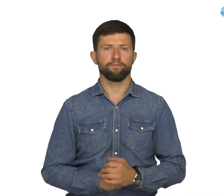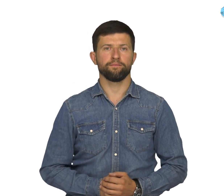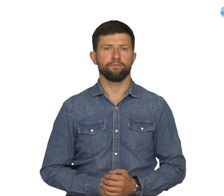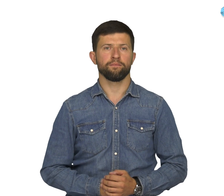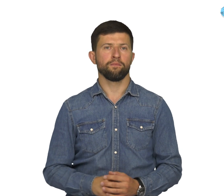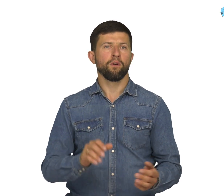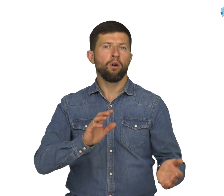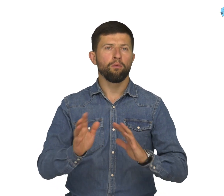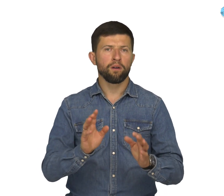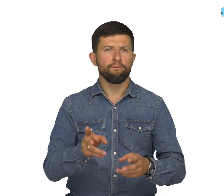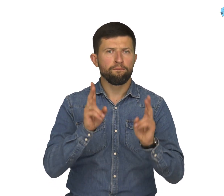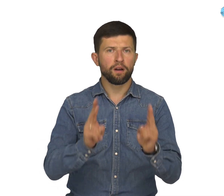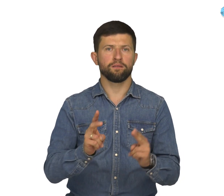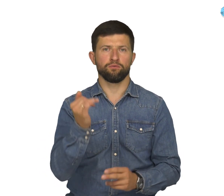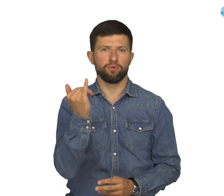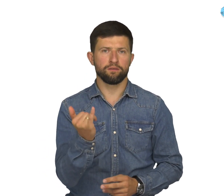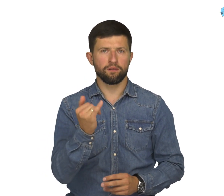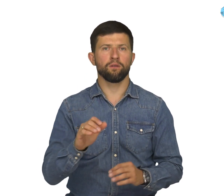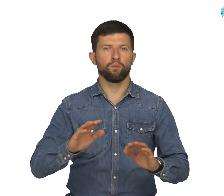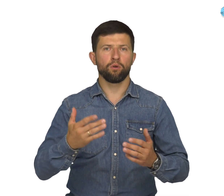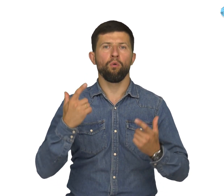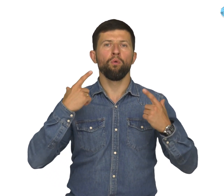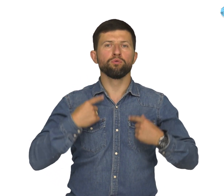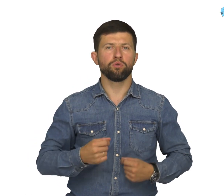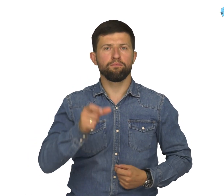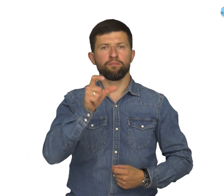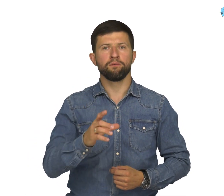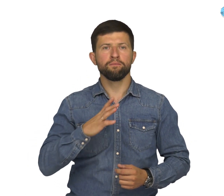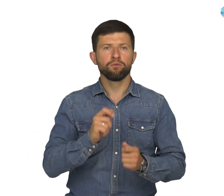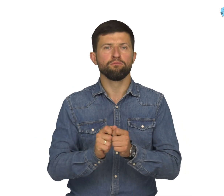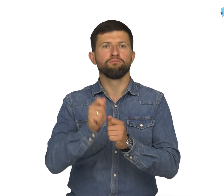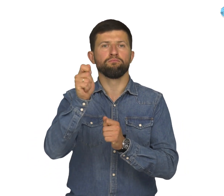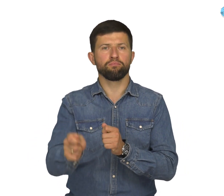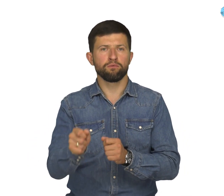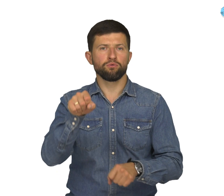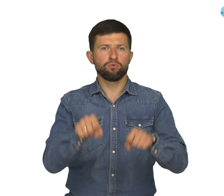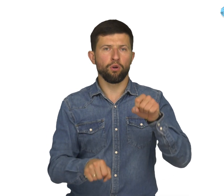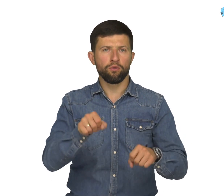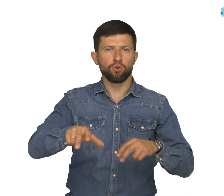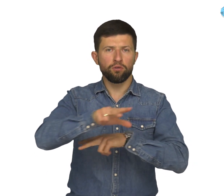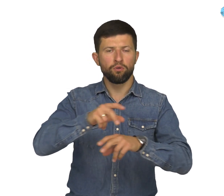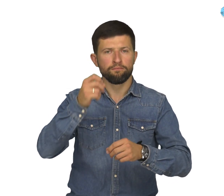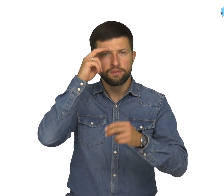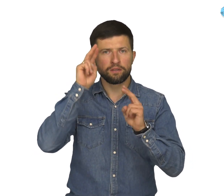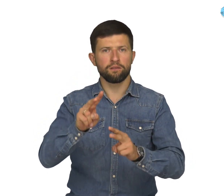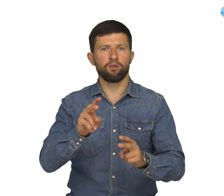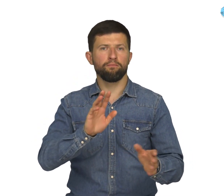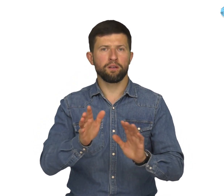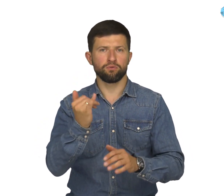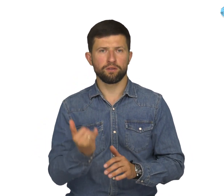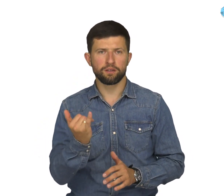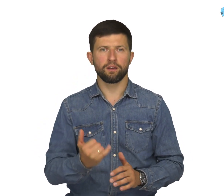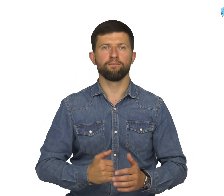Dwa – opiekunowi faktycznemu dziecka, czyli osobie która wystąpiła z wnioskiem do sądu rodzinnego o przysposobienie dziecka.